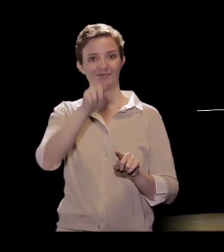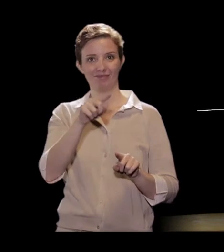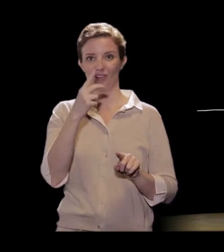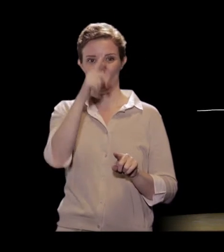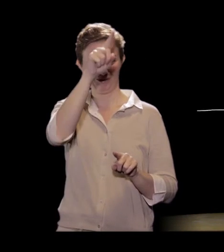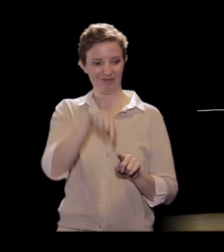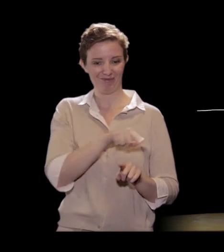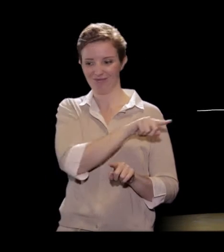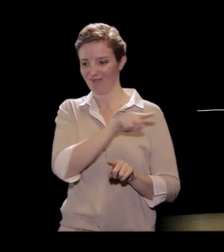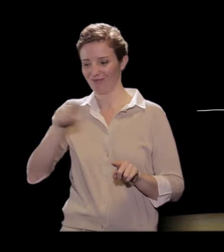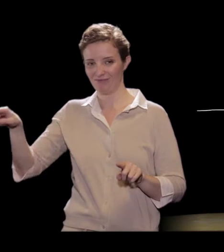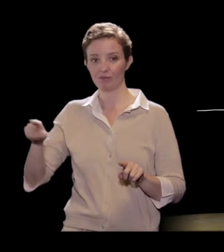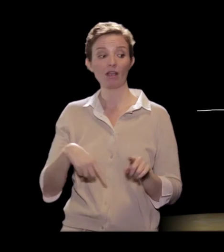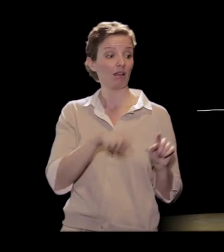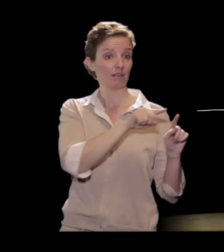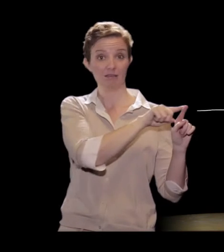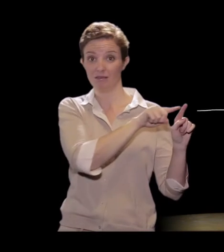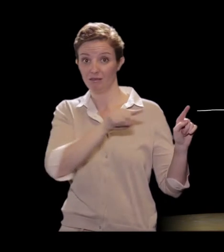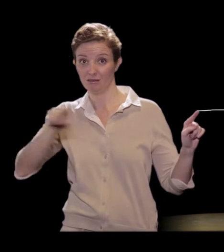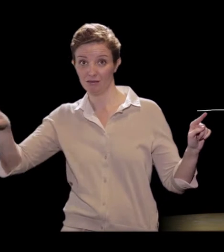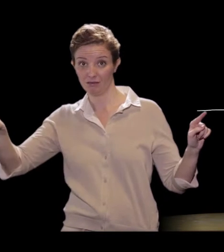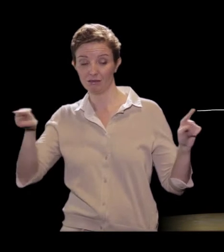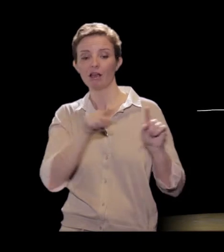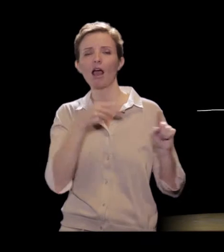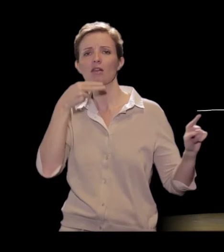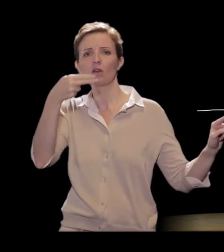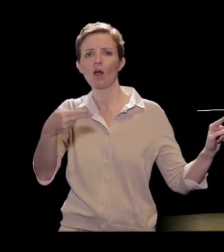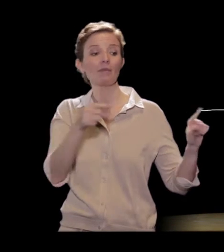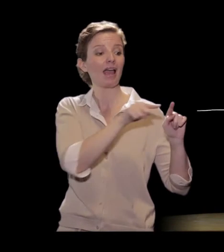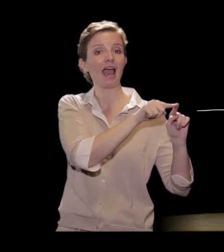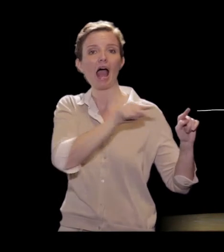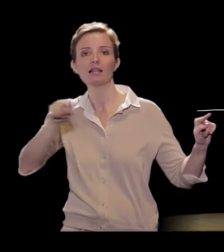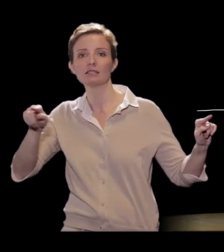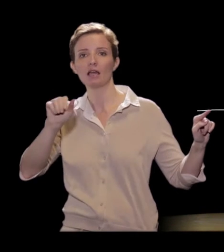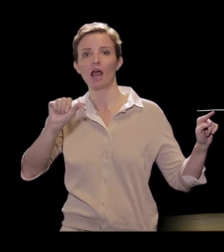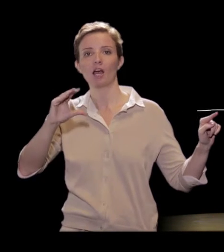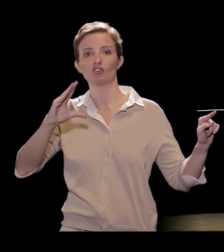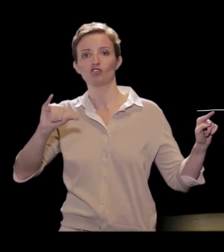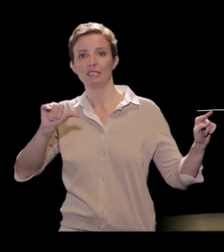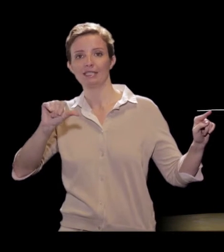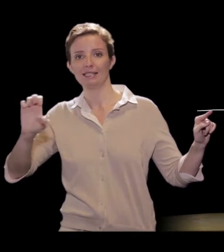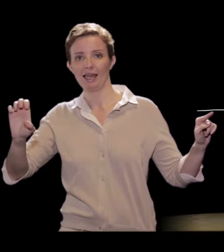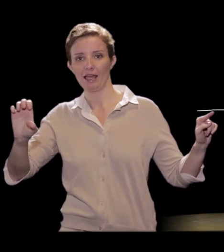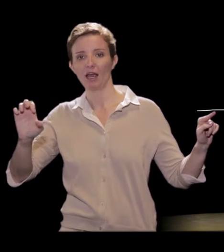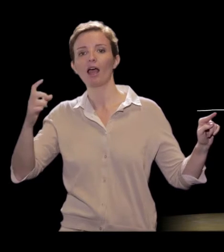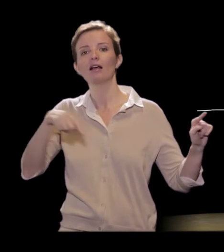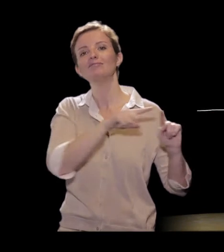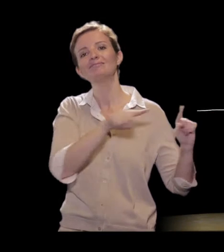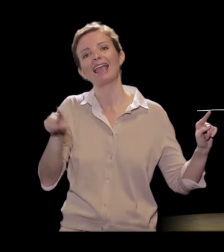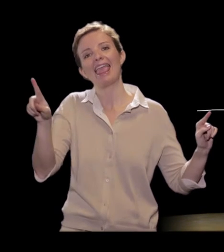La retta orizzontale prende il nome di asse delle ascisse, detta anche asse delle x.